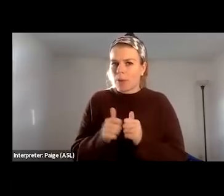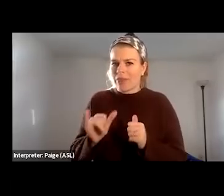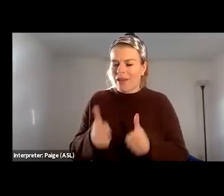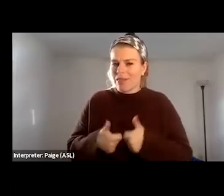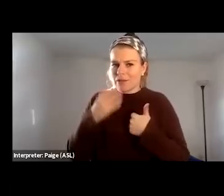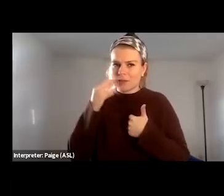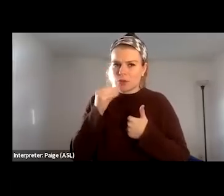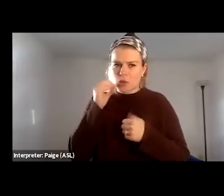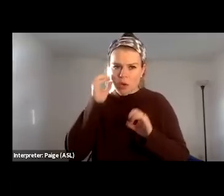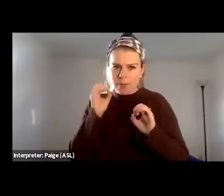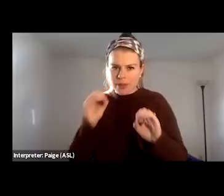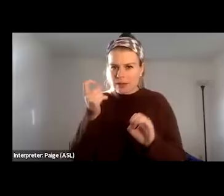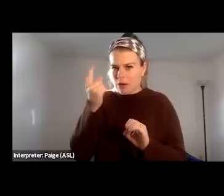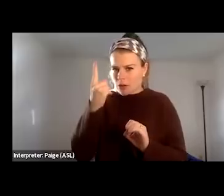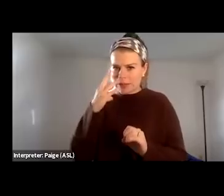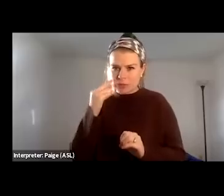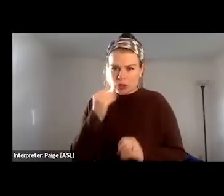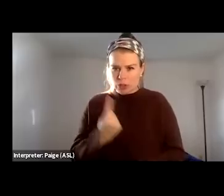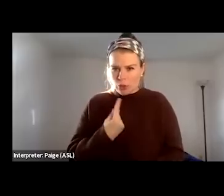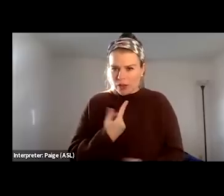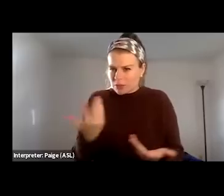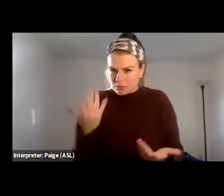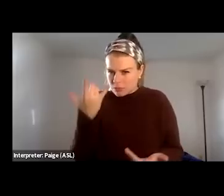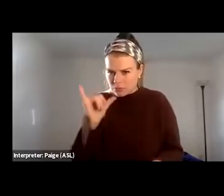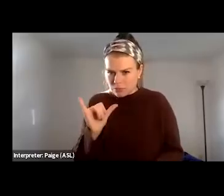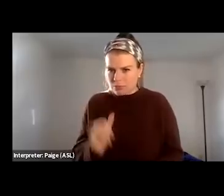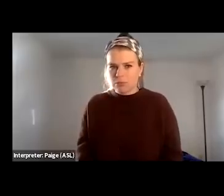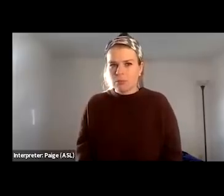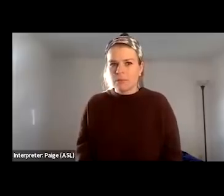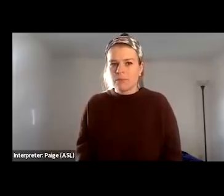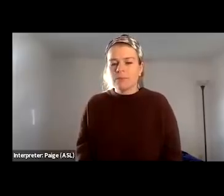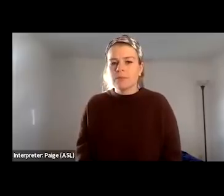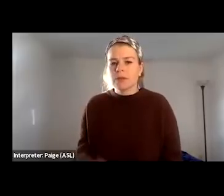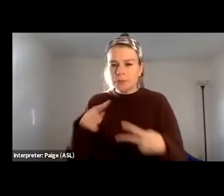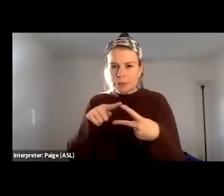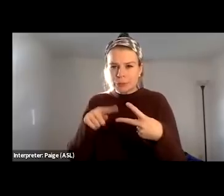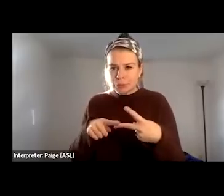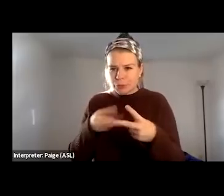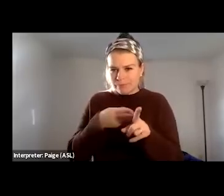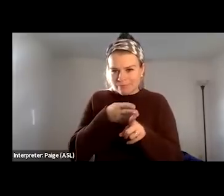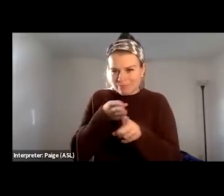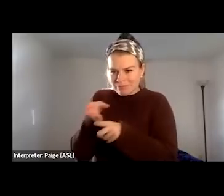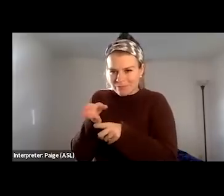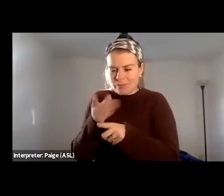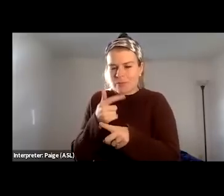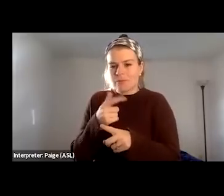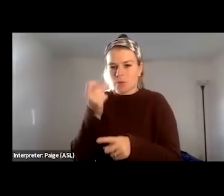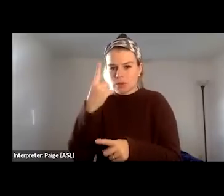entienden y experimentan la soledad. Utilizo dos marcos conceptuales principales para entender la pregunta.